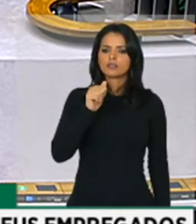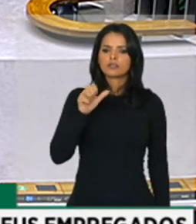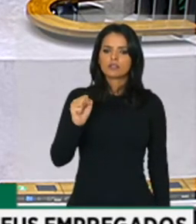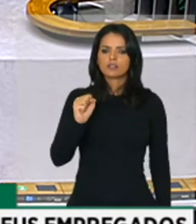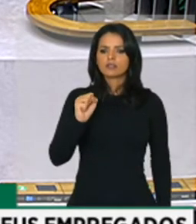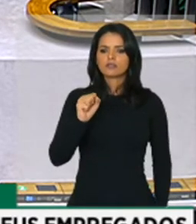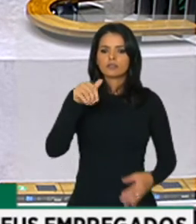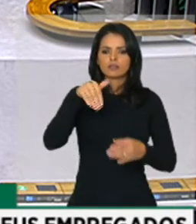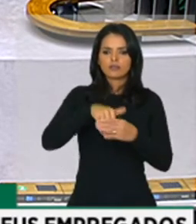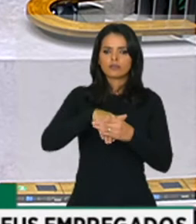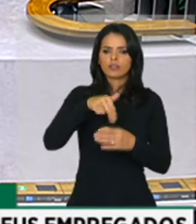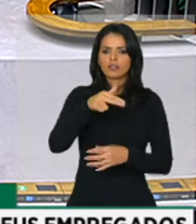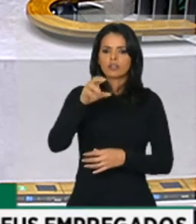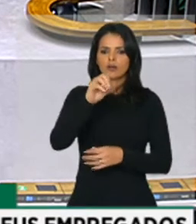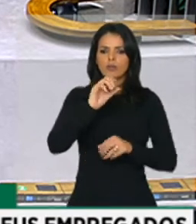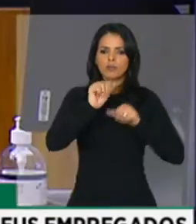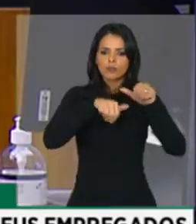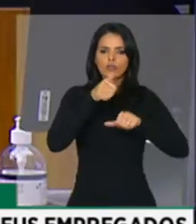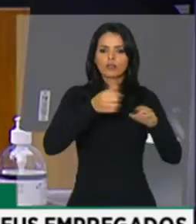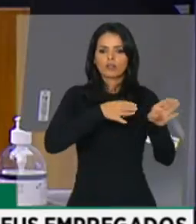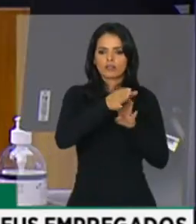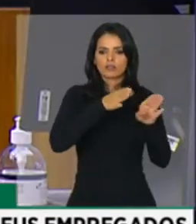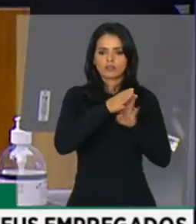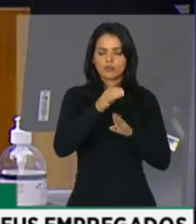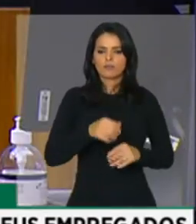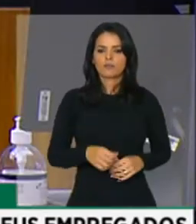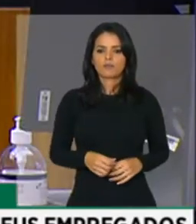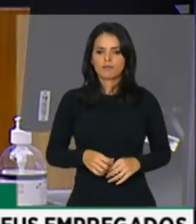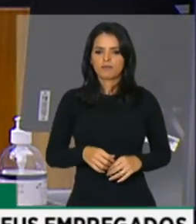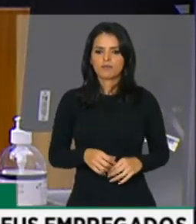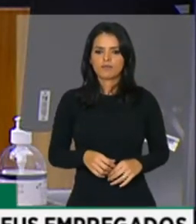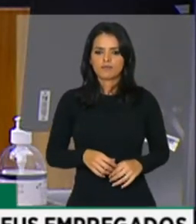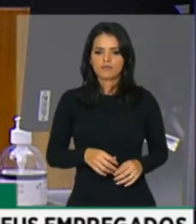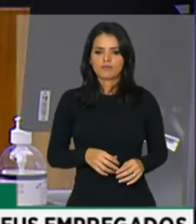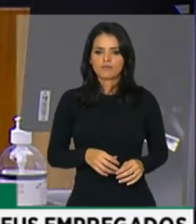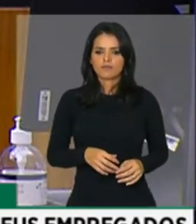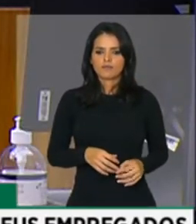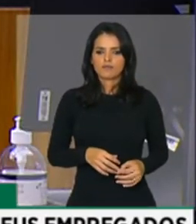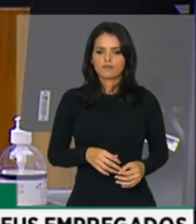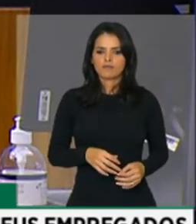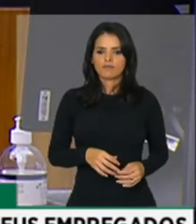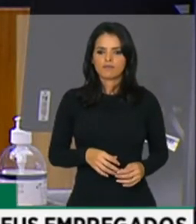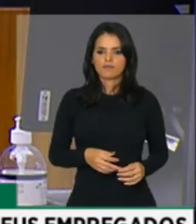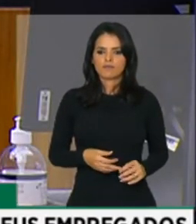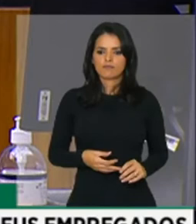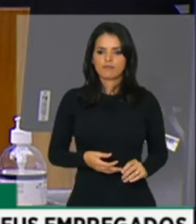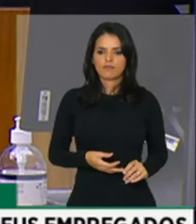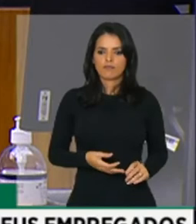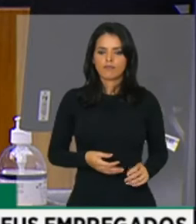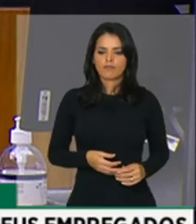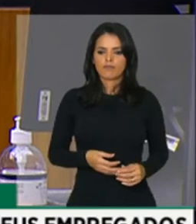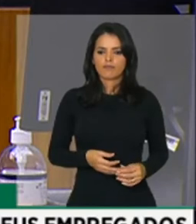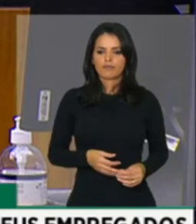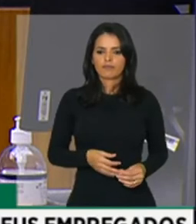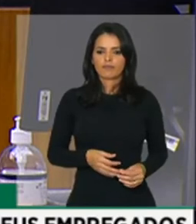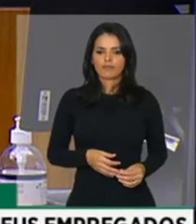[DEPUTADO]: MDB MUDA NÃO, PRESIDENTE. [PRESIDENTE]: EU VOU DAR... [DEPUTADA]: PRESIDENTE ME CONCEDA UM MINUTO TAMBÉM. -- [PRESIDENTE]: O